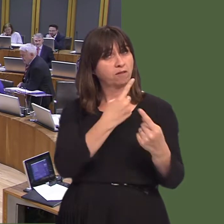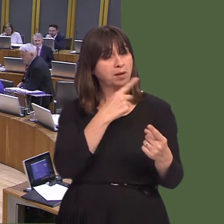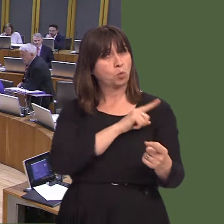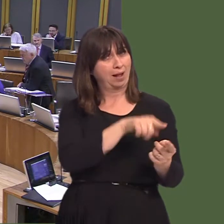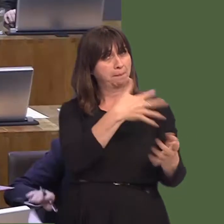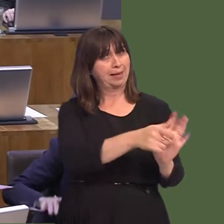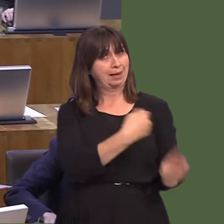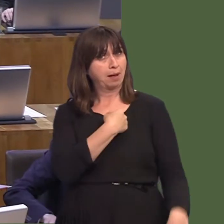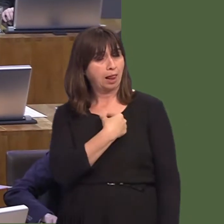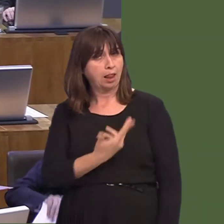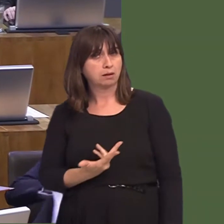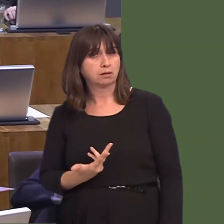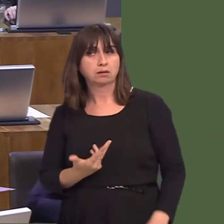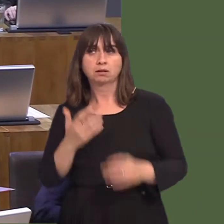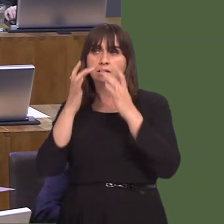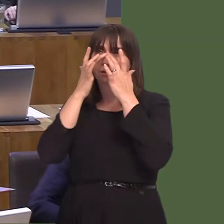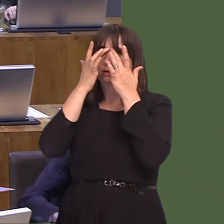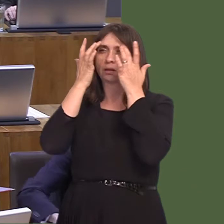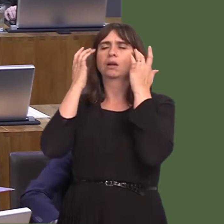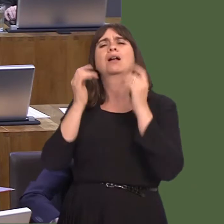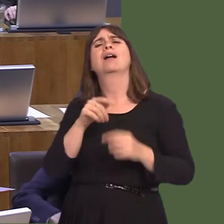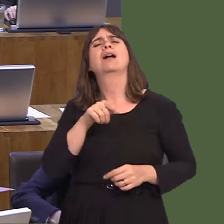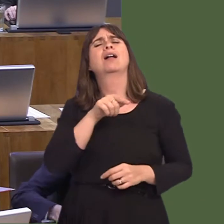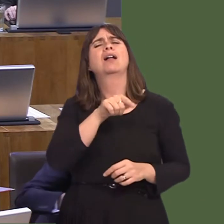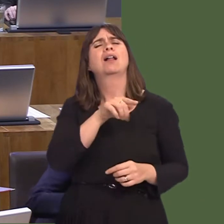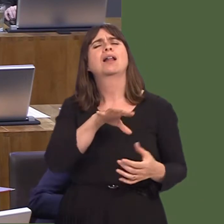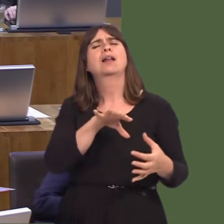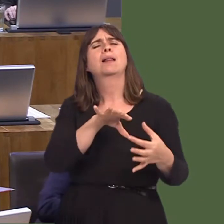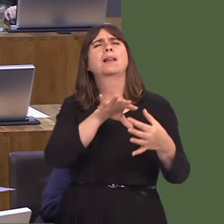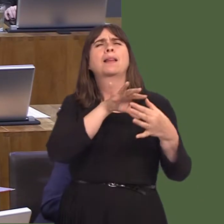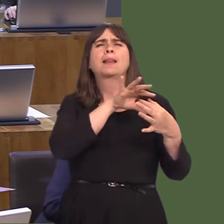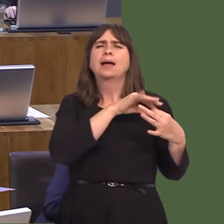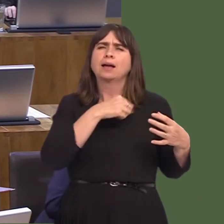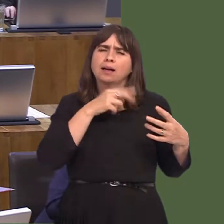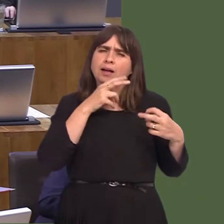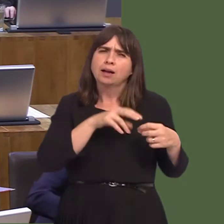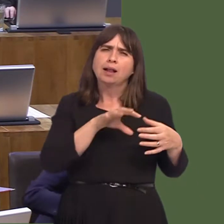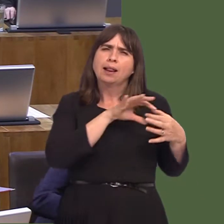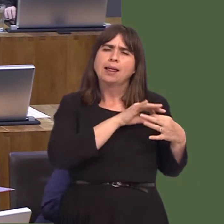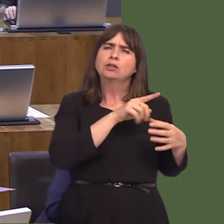gan unigolyn nad oedd ‚ chysylltiad ‚'r Llywodraeth, ddim yn aelod o'r Llywodraeth